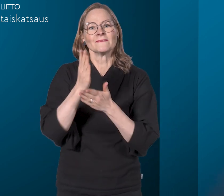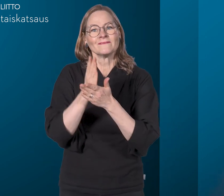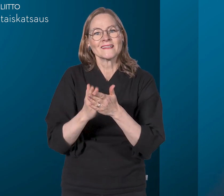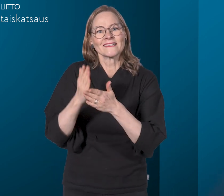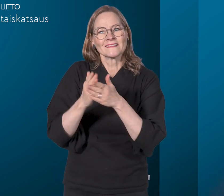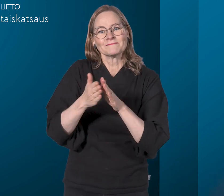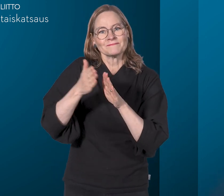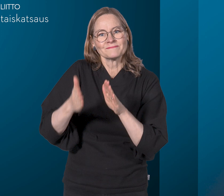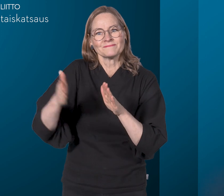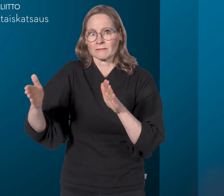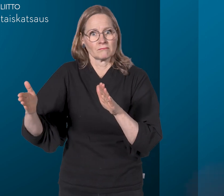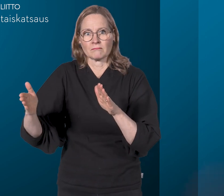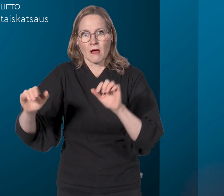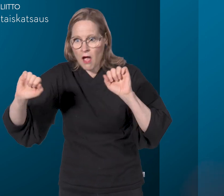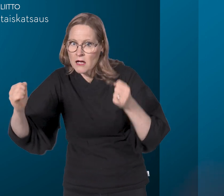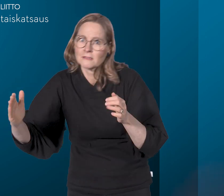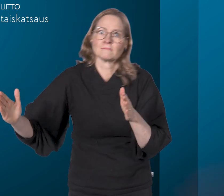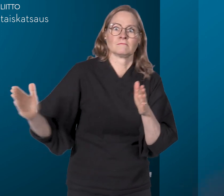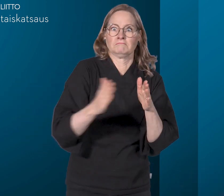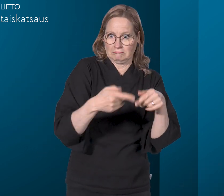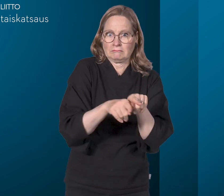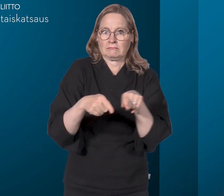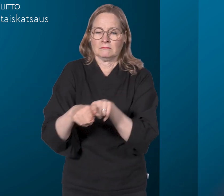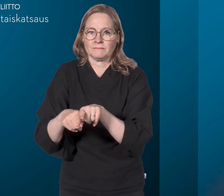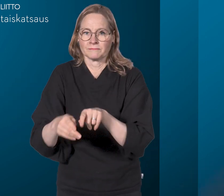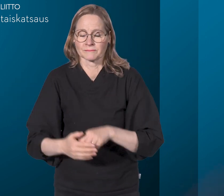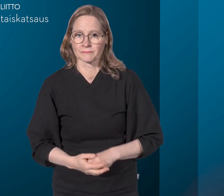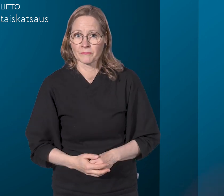ja aikaistui toteutettavaksi porrastettuna.